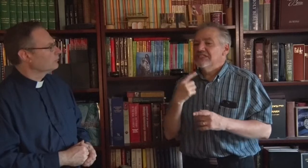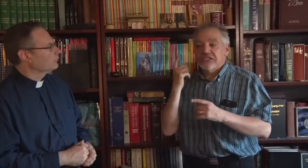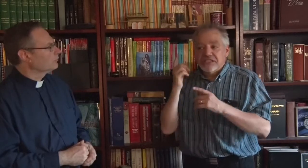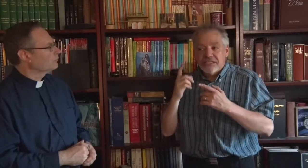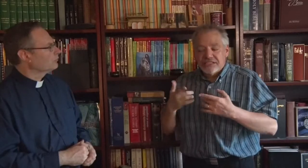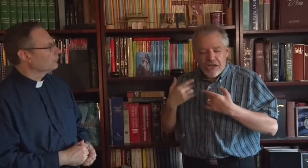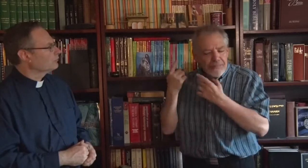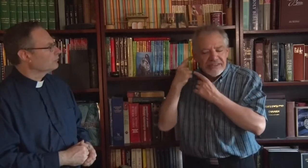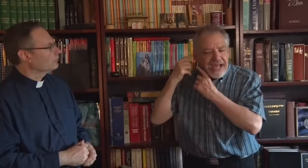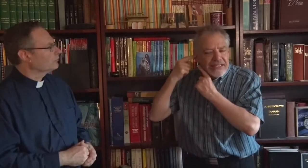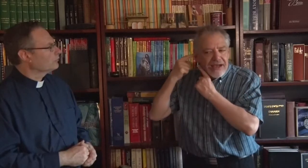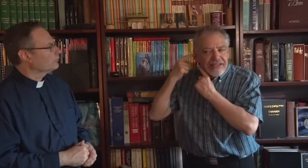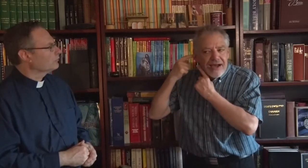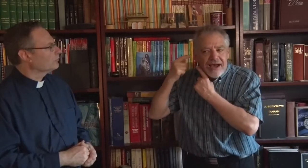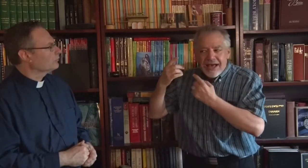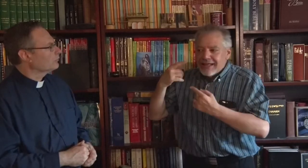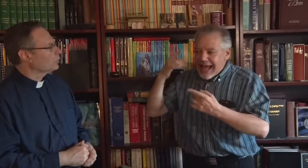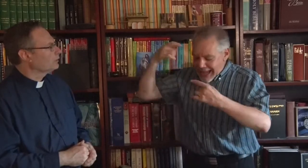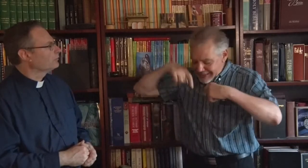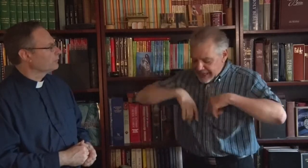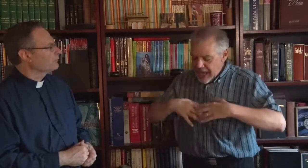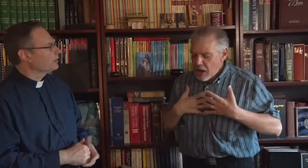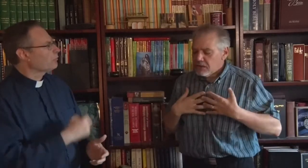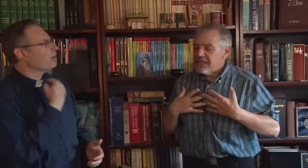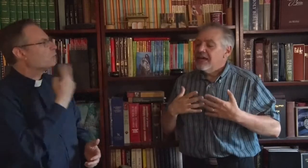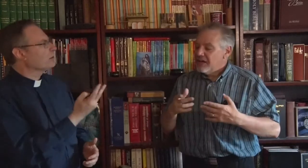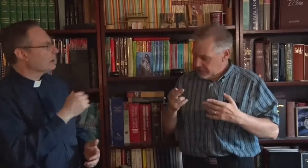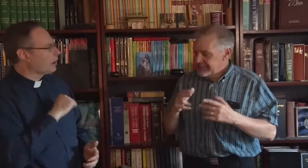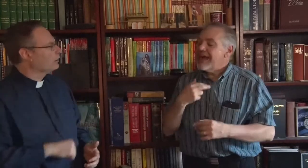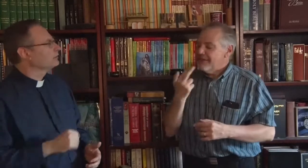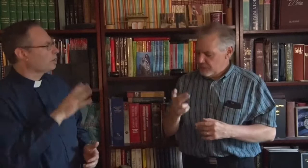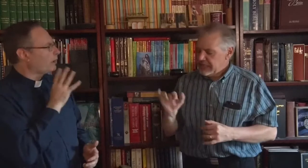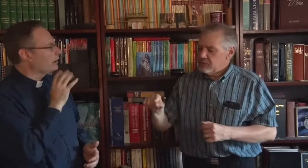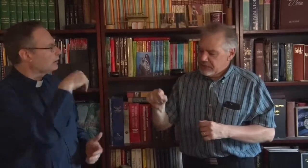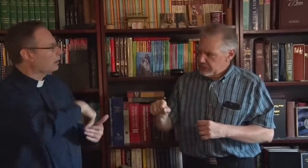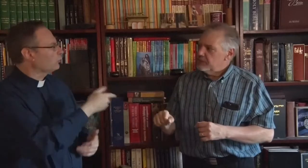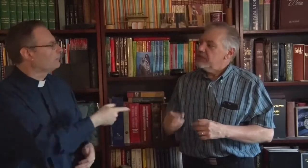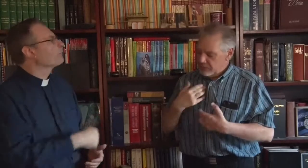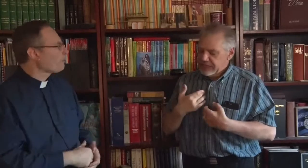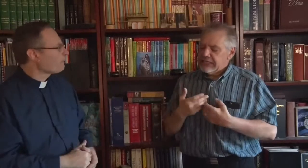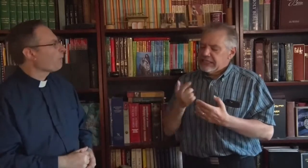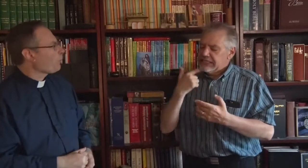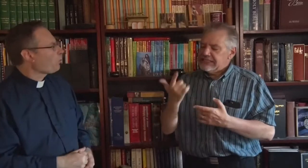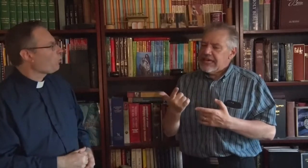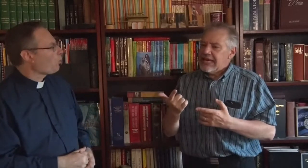à l’intérieur…. La voix du Seigneur? Oui, oui il disait: